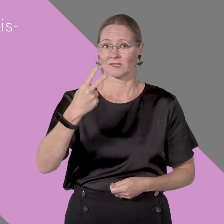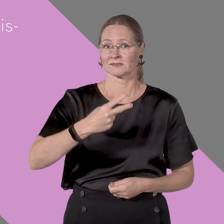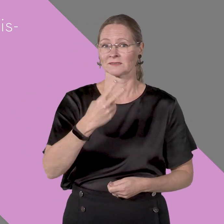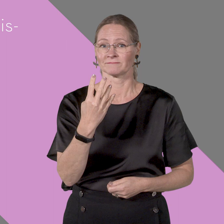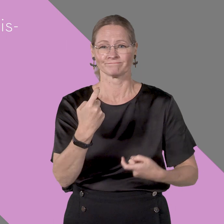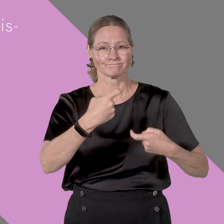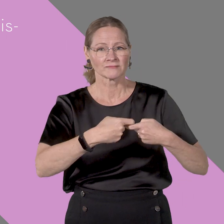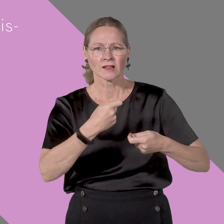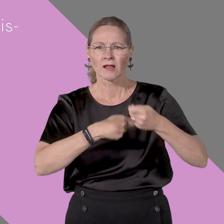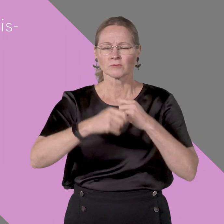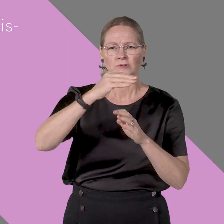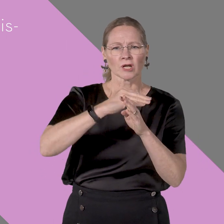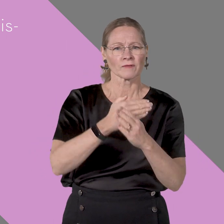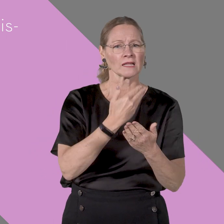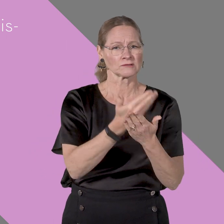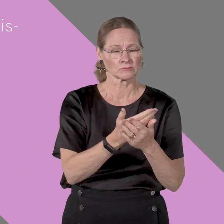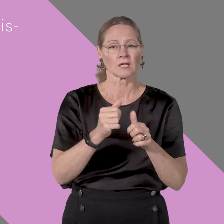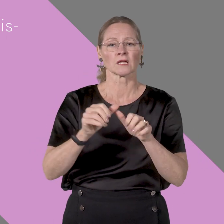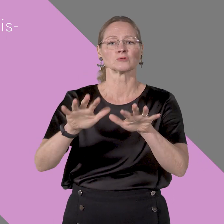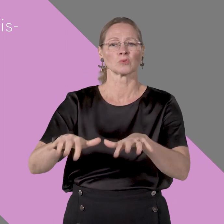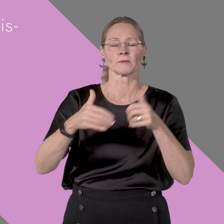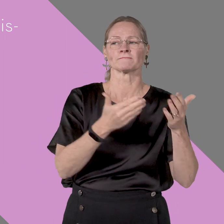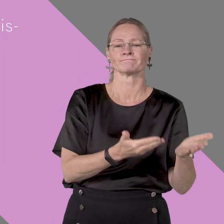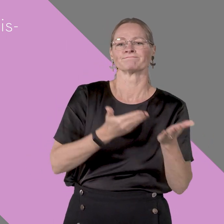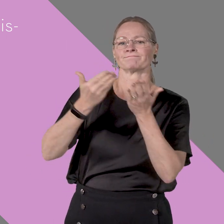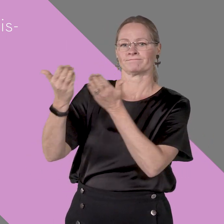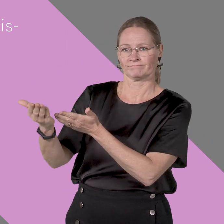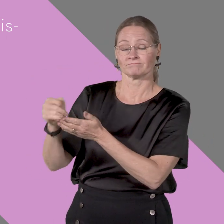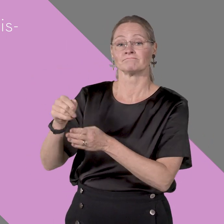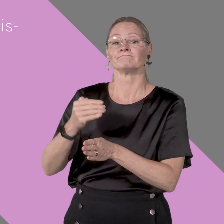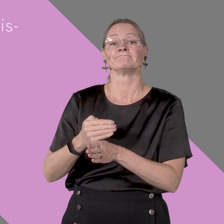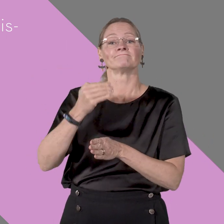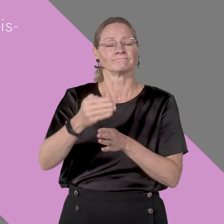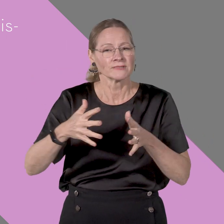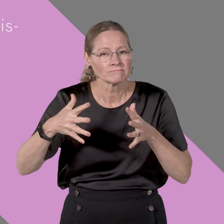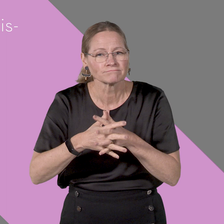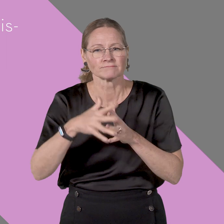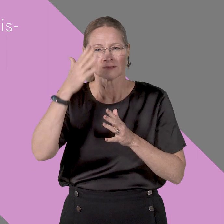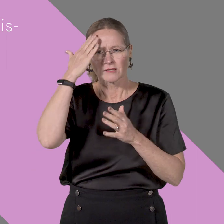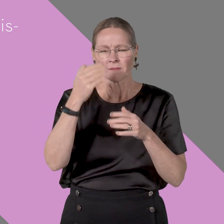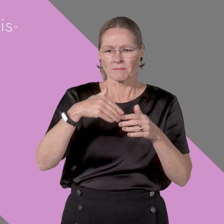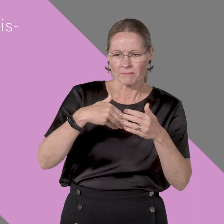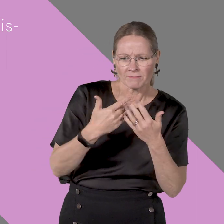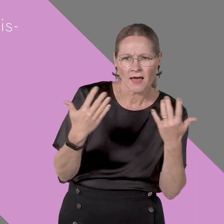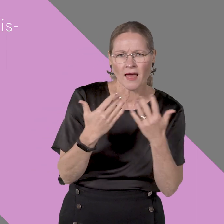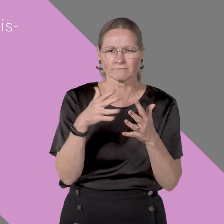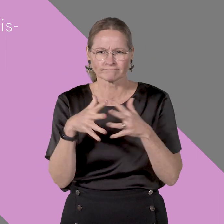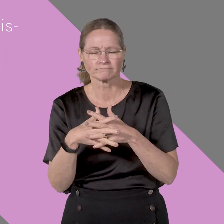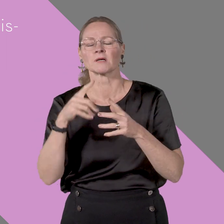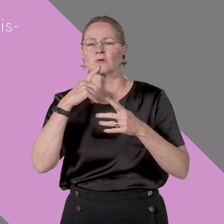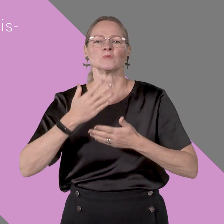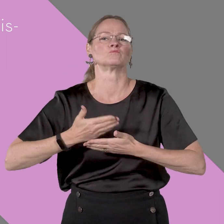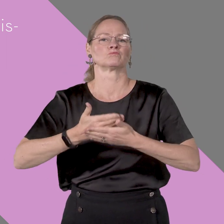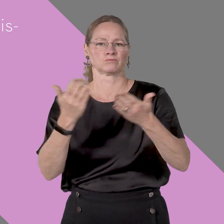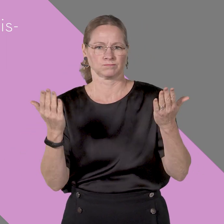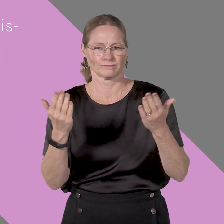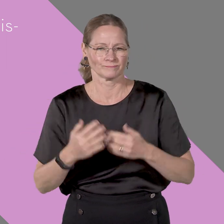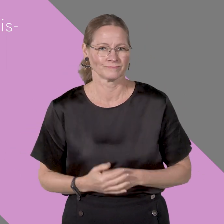kun hallitus antaa eduskunnalle vuotta 2024 koskevan talousarvioesityksensä lokakuussa.